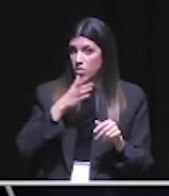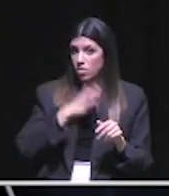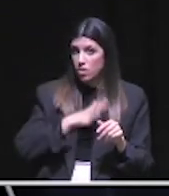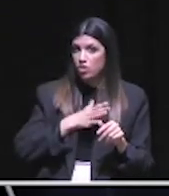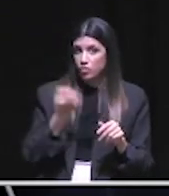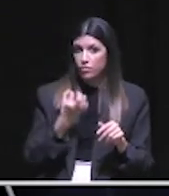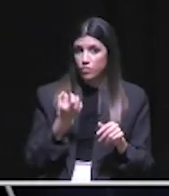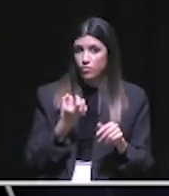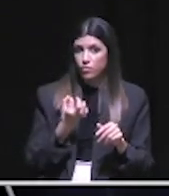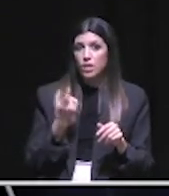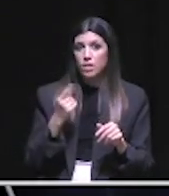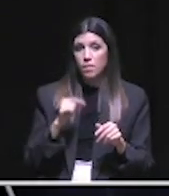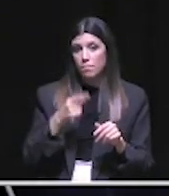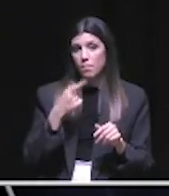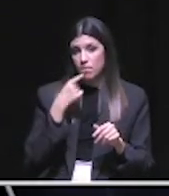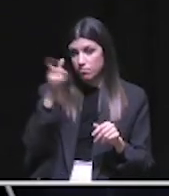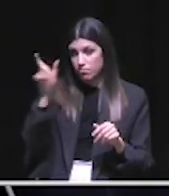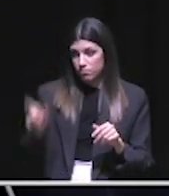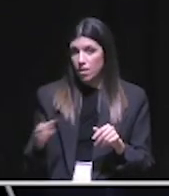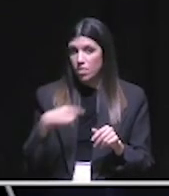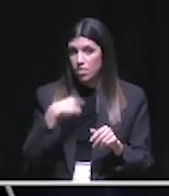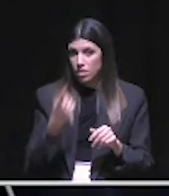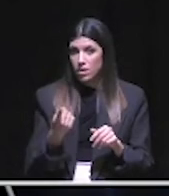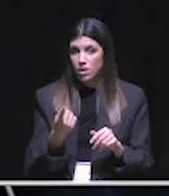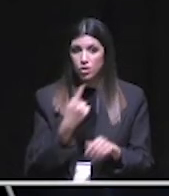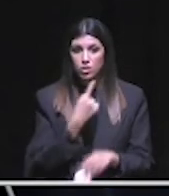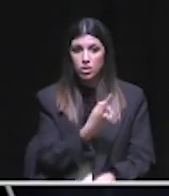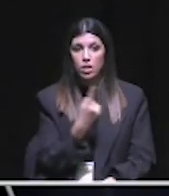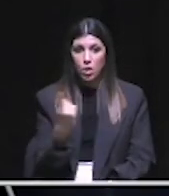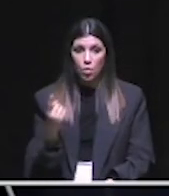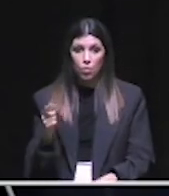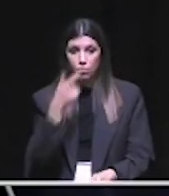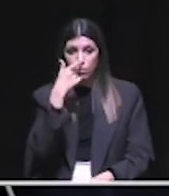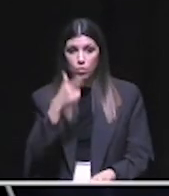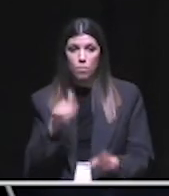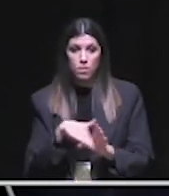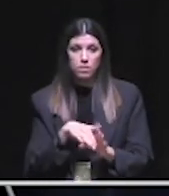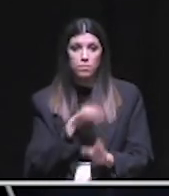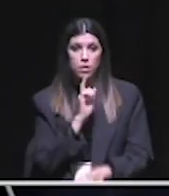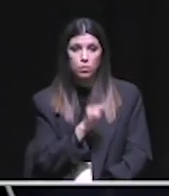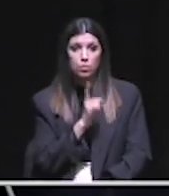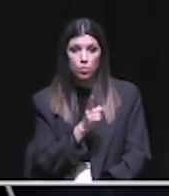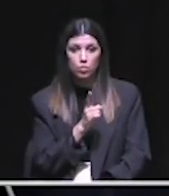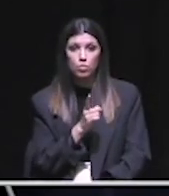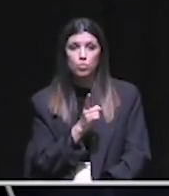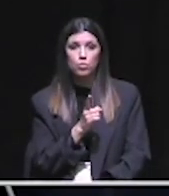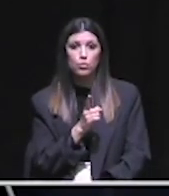“Entendo também, diz ele, que cabe a cada um dos participantes, como parte indissociável do Conselho de Cidadãos